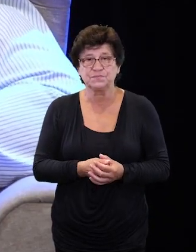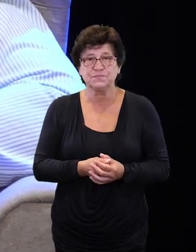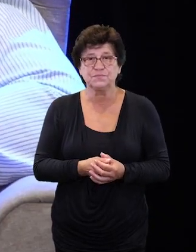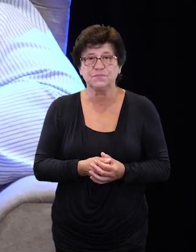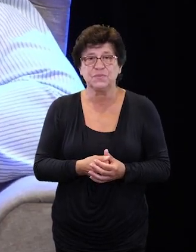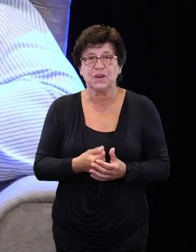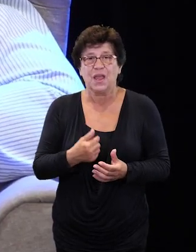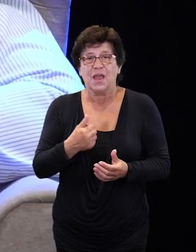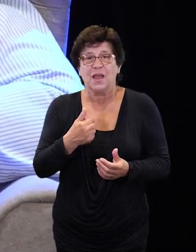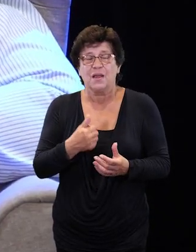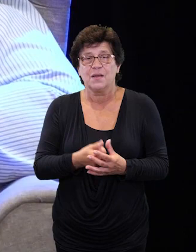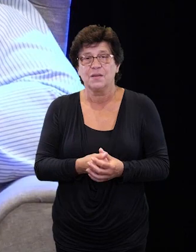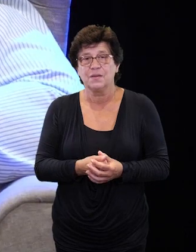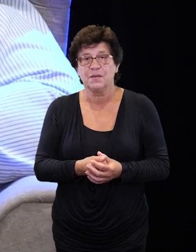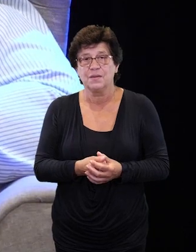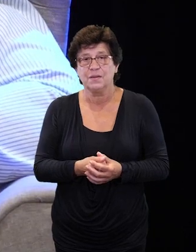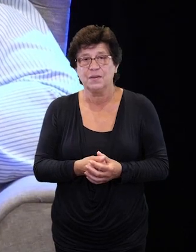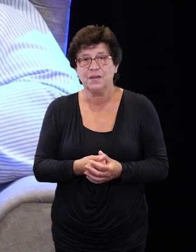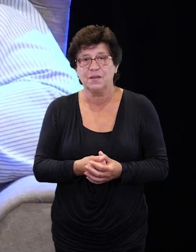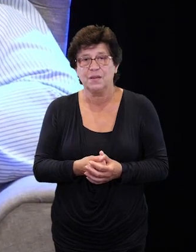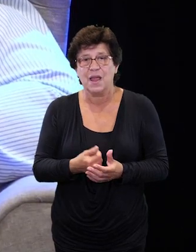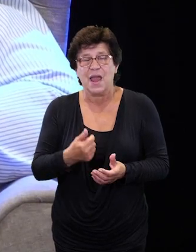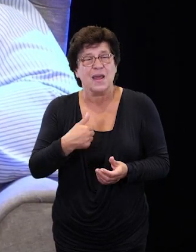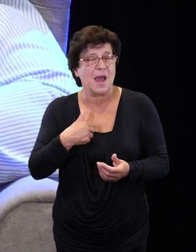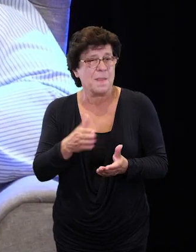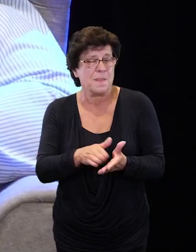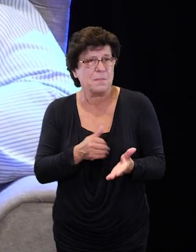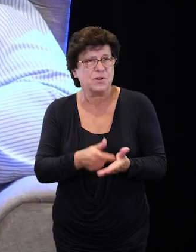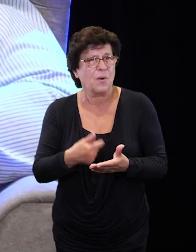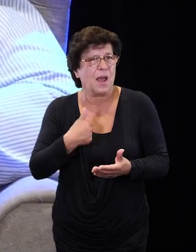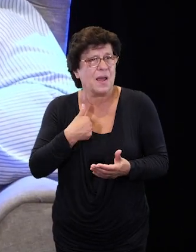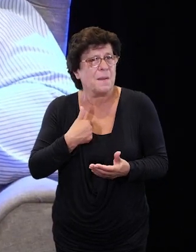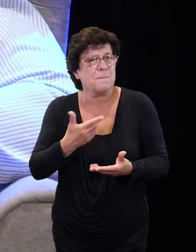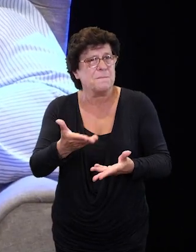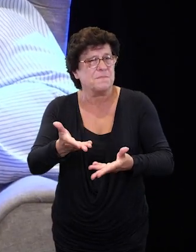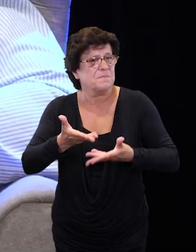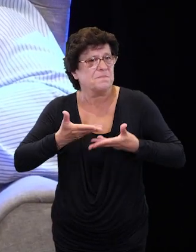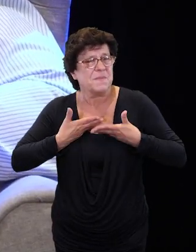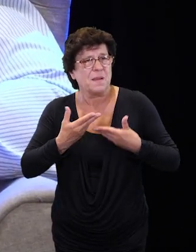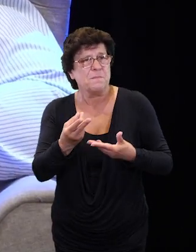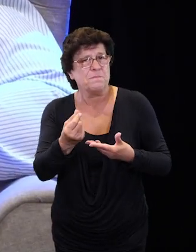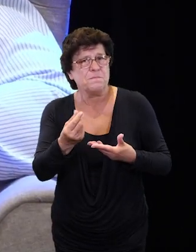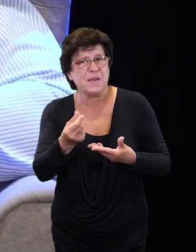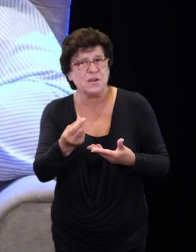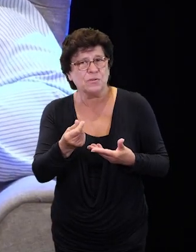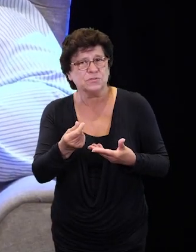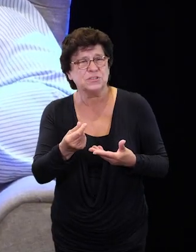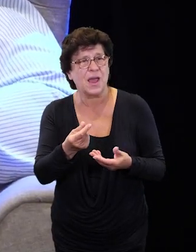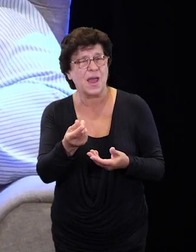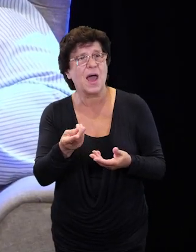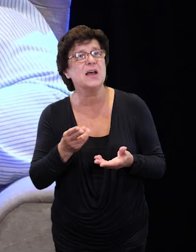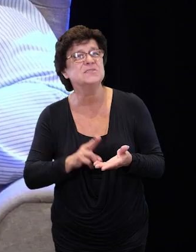My nie mamy interesu w tym, żeby ktoś chorował. Nam nie dają pieniędzy za wizytę, tylko generalnie za to, żebyśmy w ogóle byli, nam, lekarzom rodzinnym.